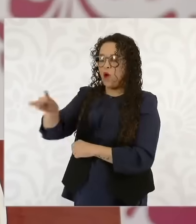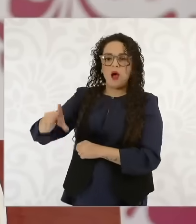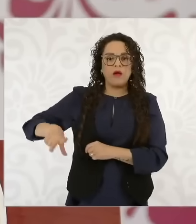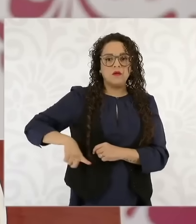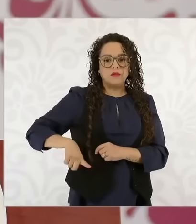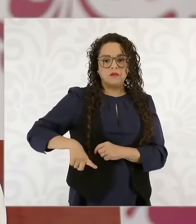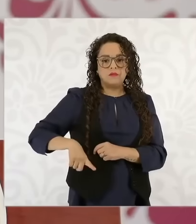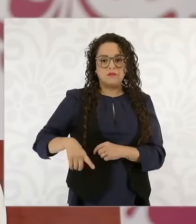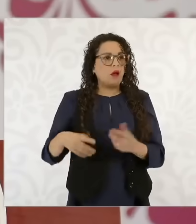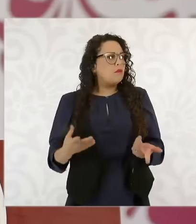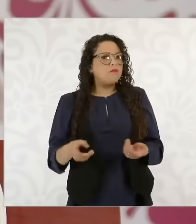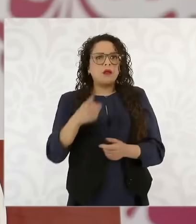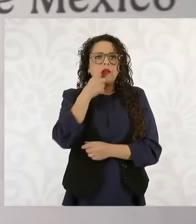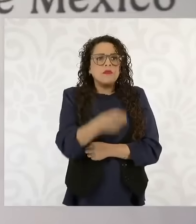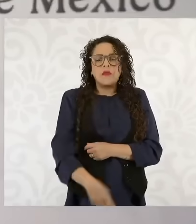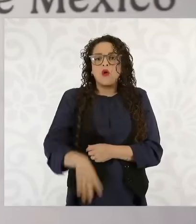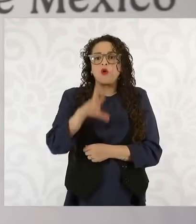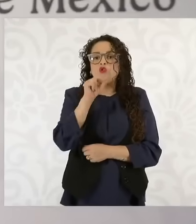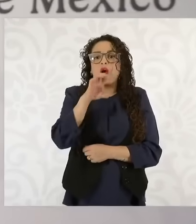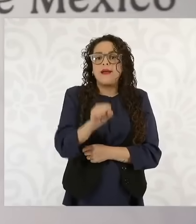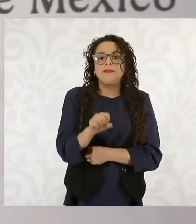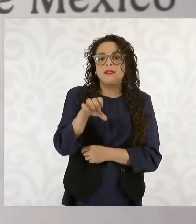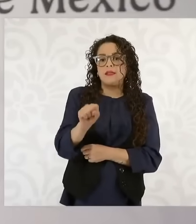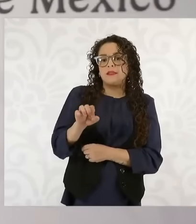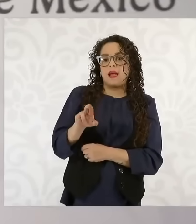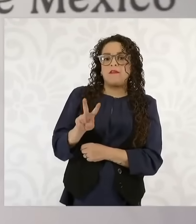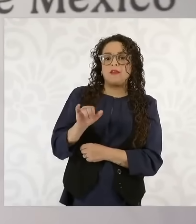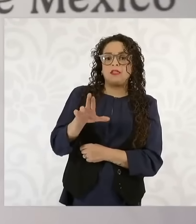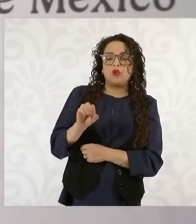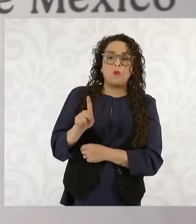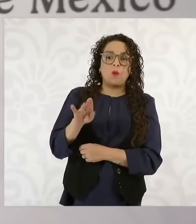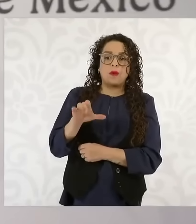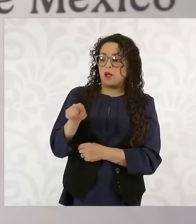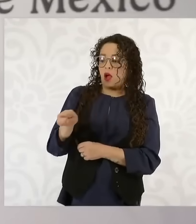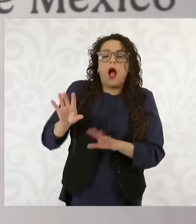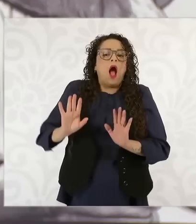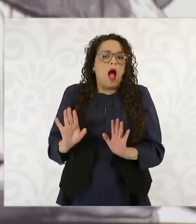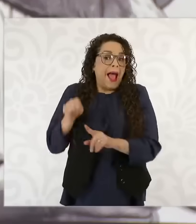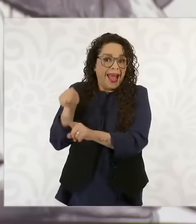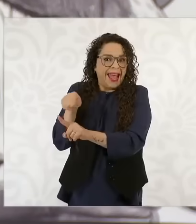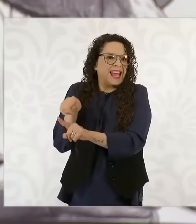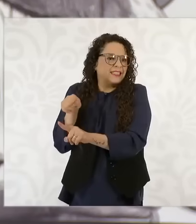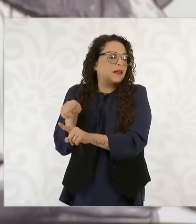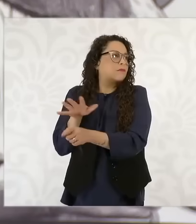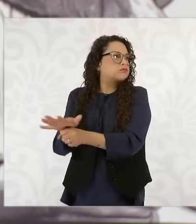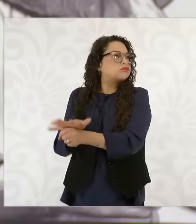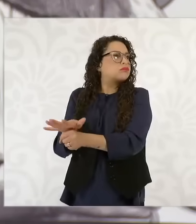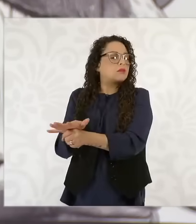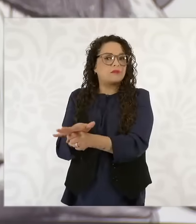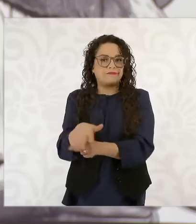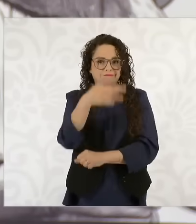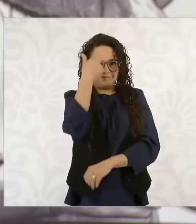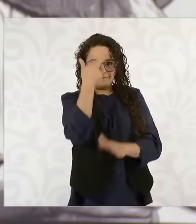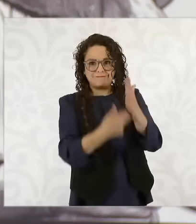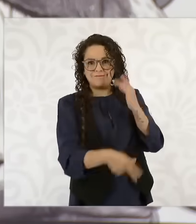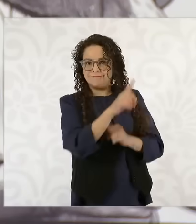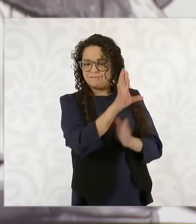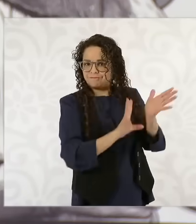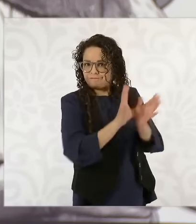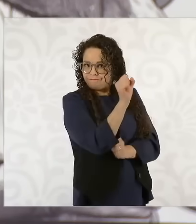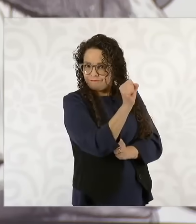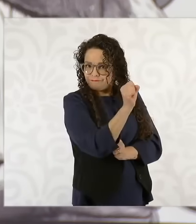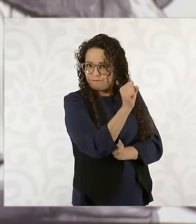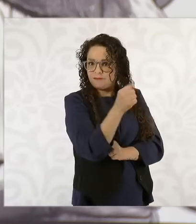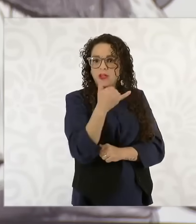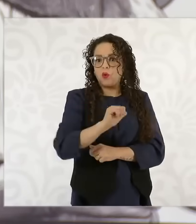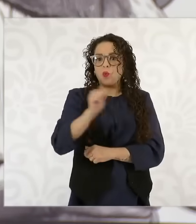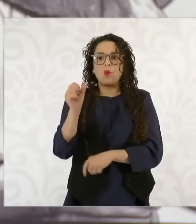hay algo que no es servicio público violando la Constitución y ahí pone entre otras el autoabasto.